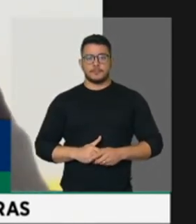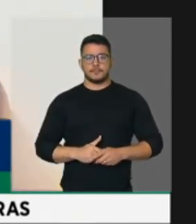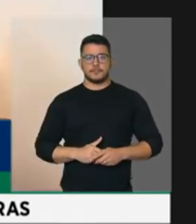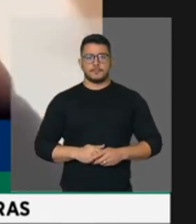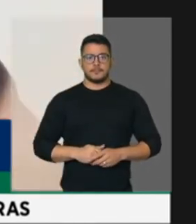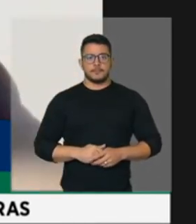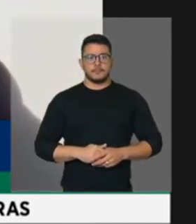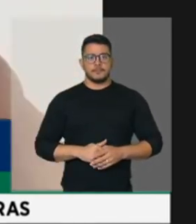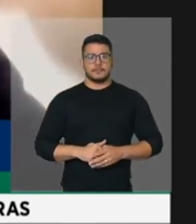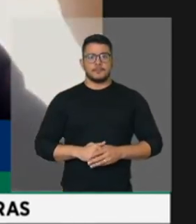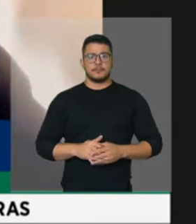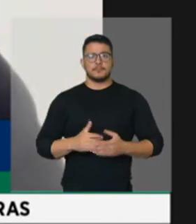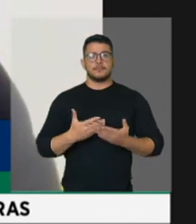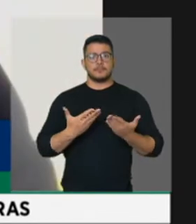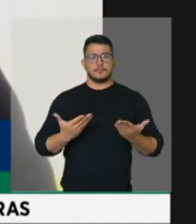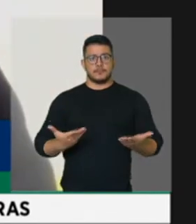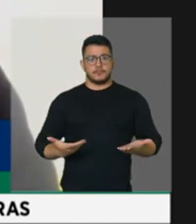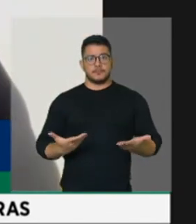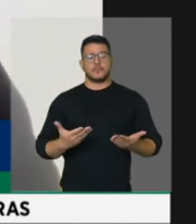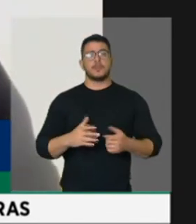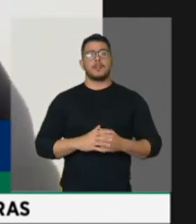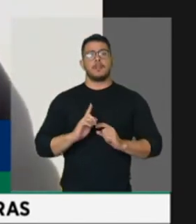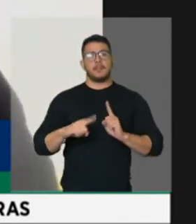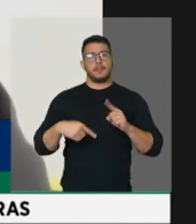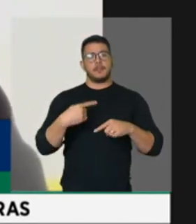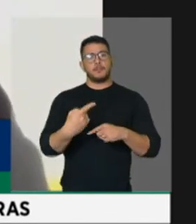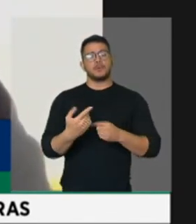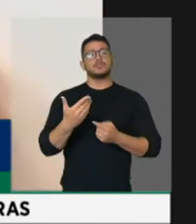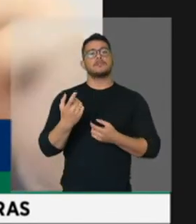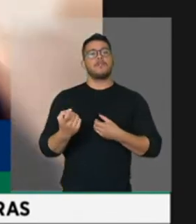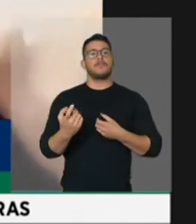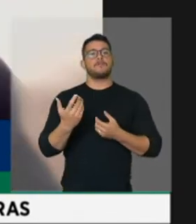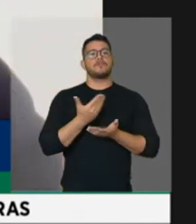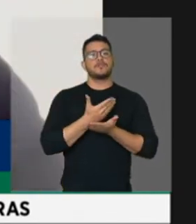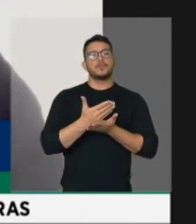MAIS TUDO. MAIS... ESTÁ AÍ HOJE O ZUMBI, ESTÁ AÍ HOJE